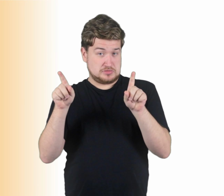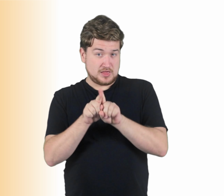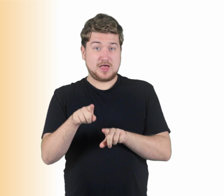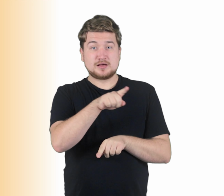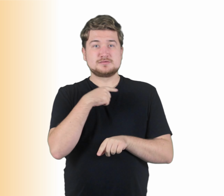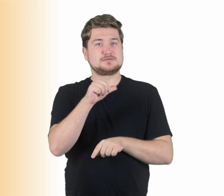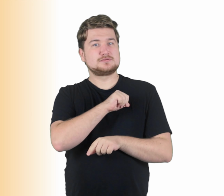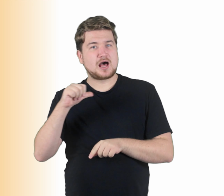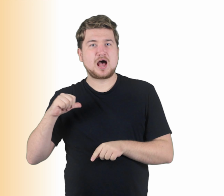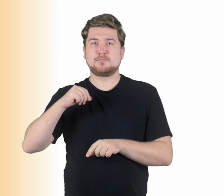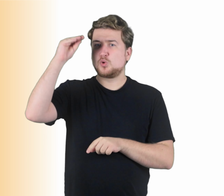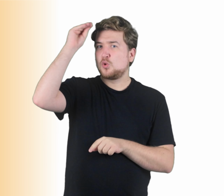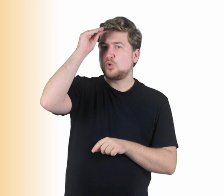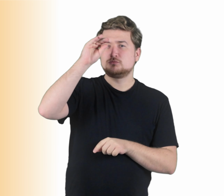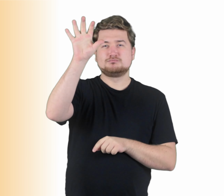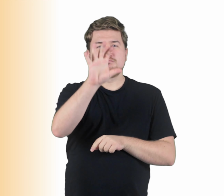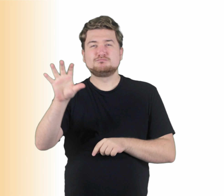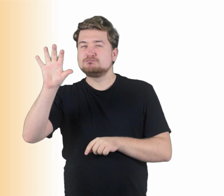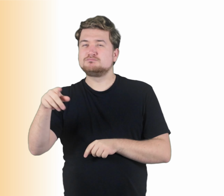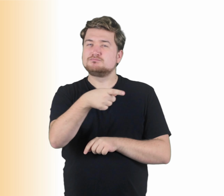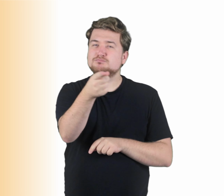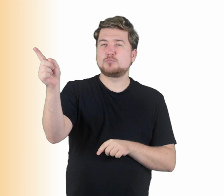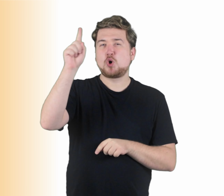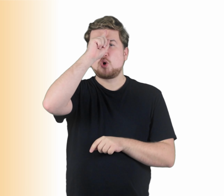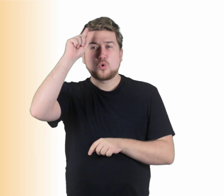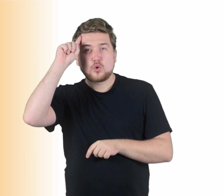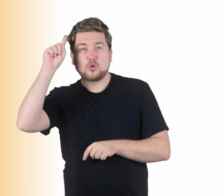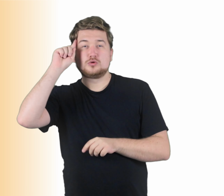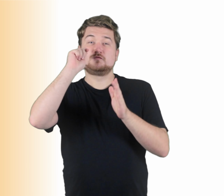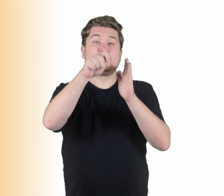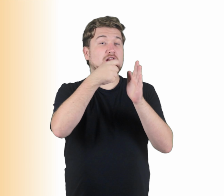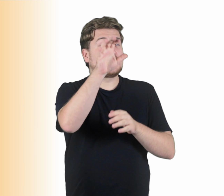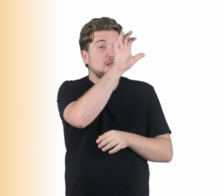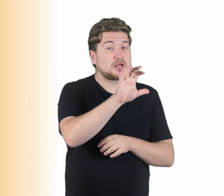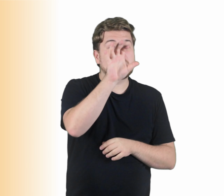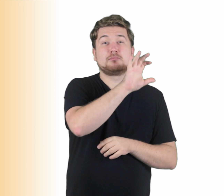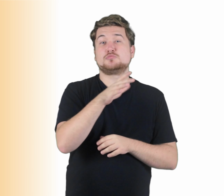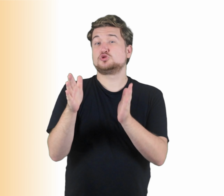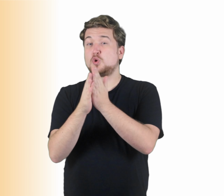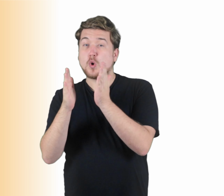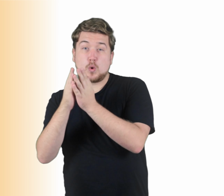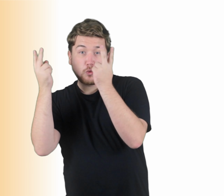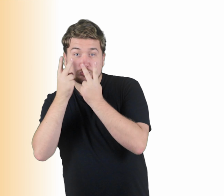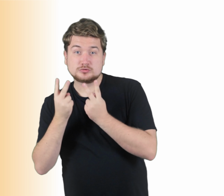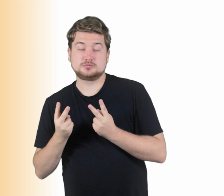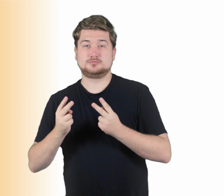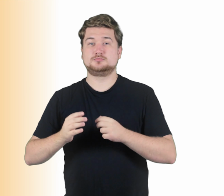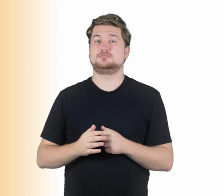Też to czego sami się uczymy obserwując innych, oglądając filmy czy czytając książki.